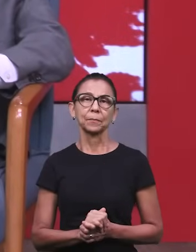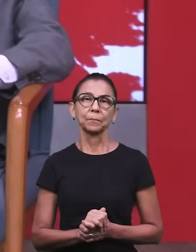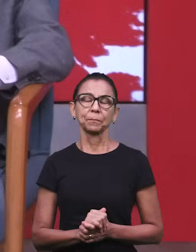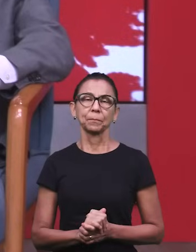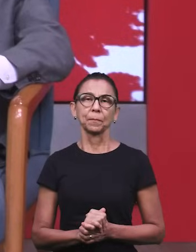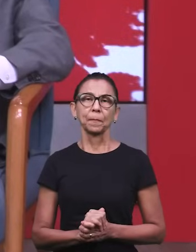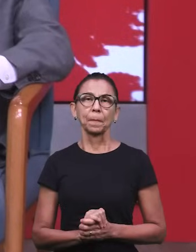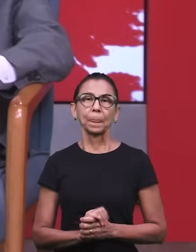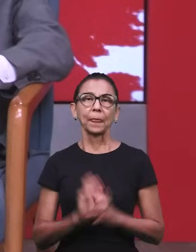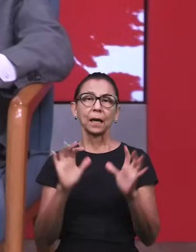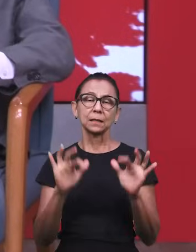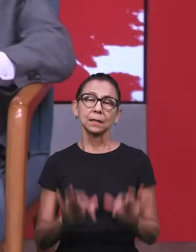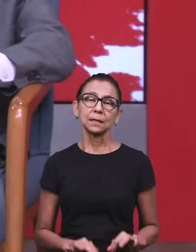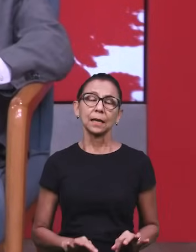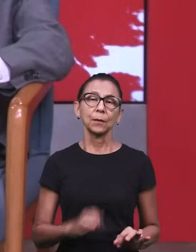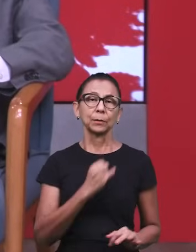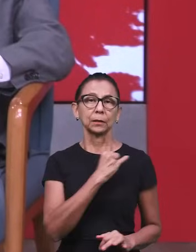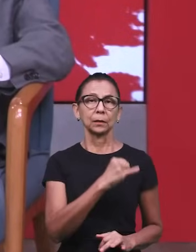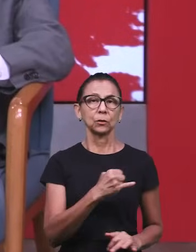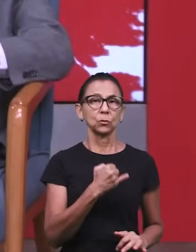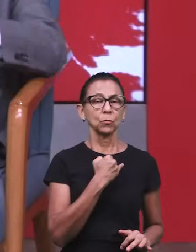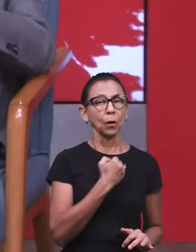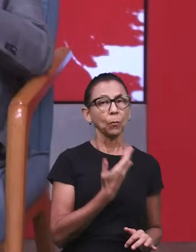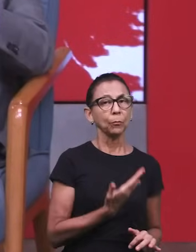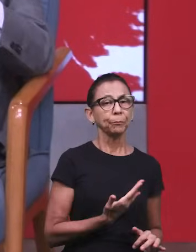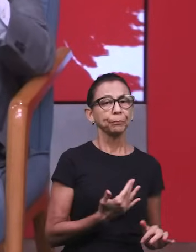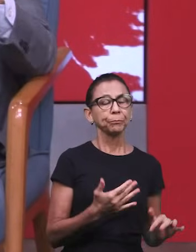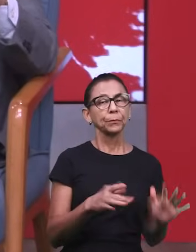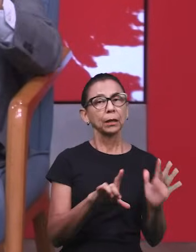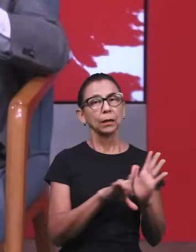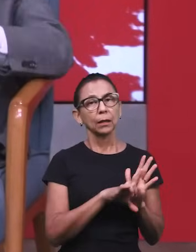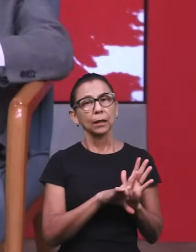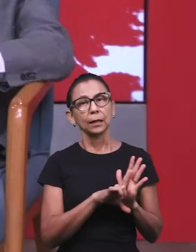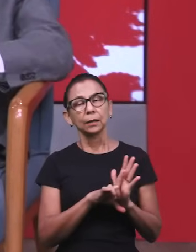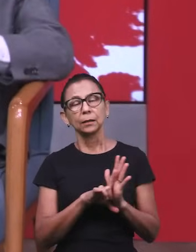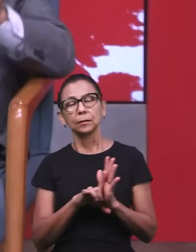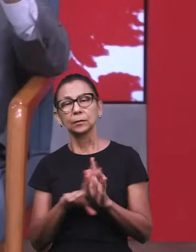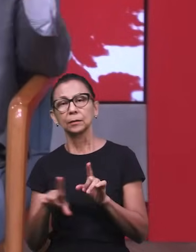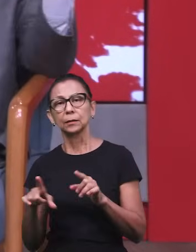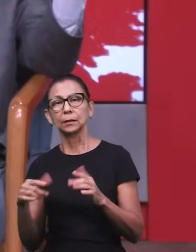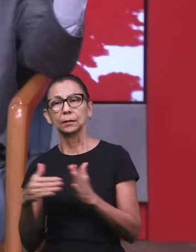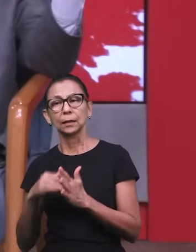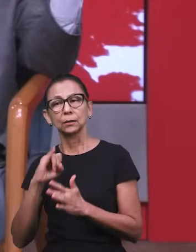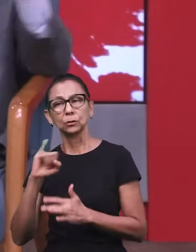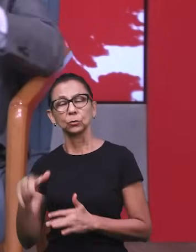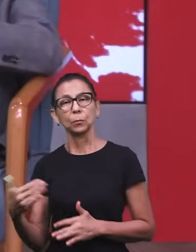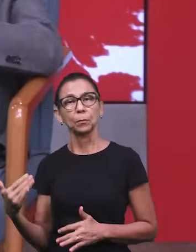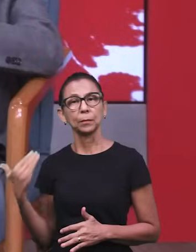profetas da Lei duram até João mas depois de João vê o ministério de Jesus é a segunda parte então